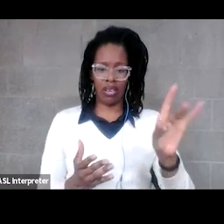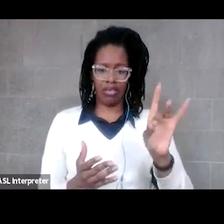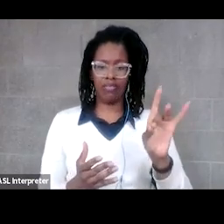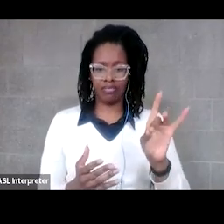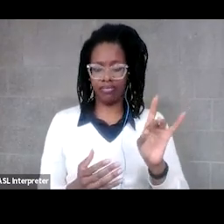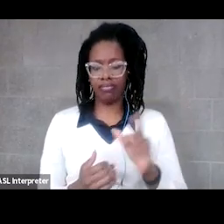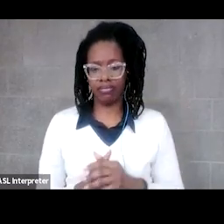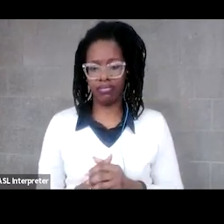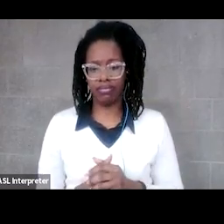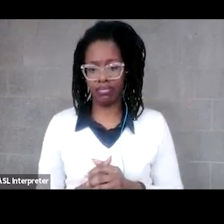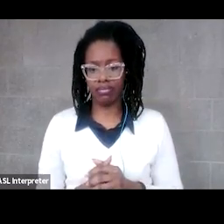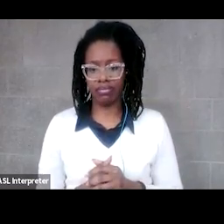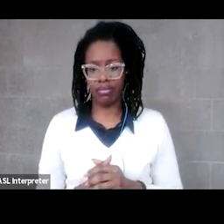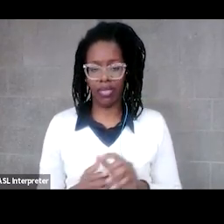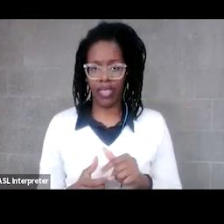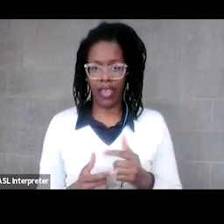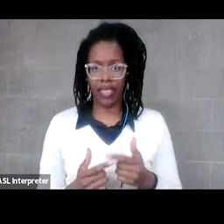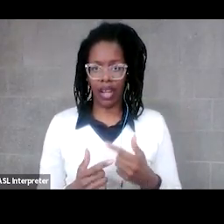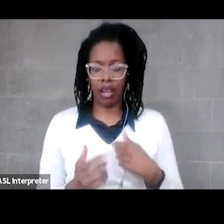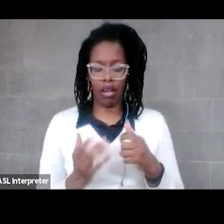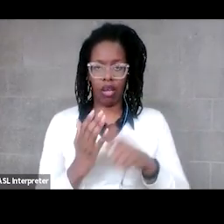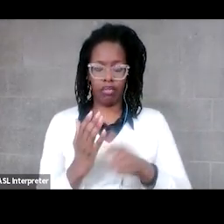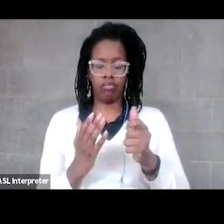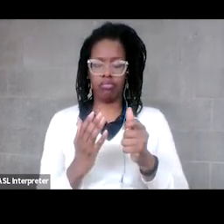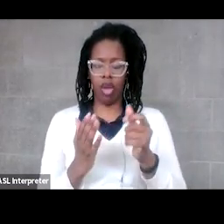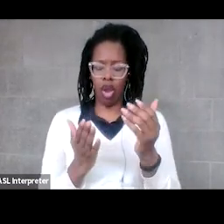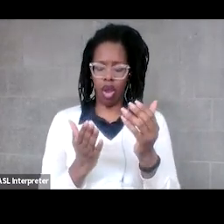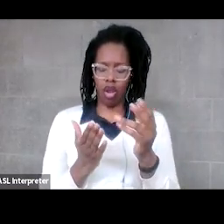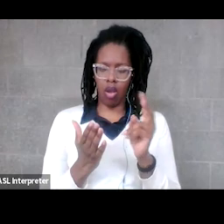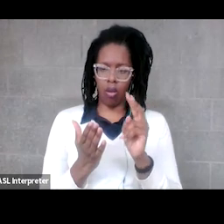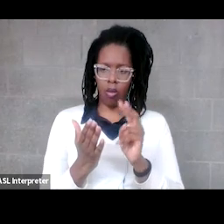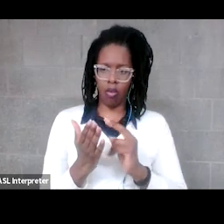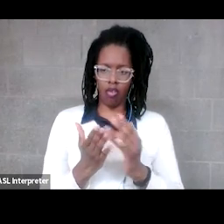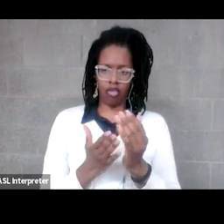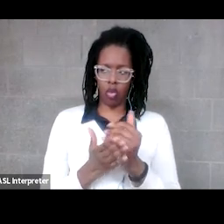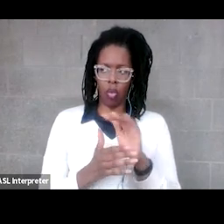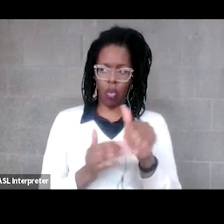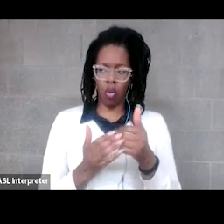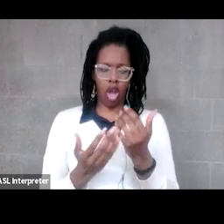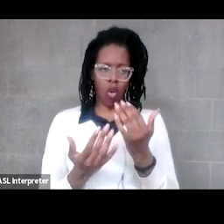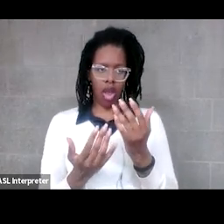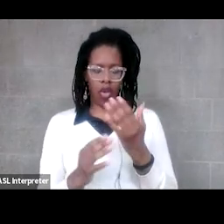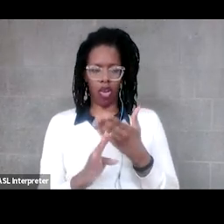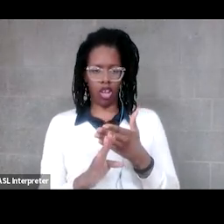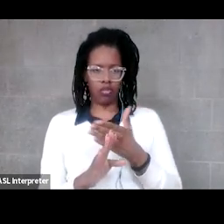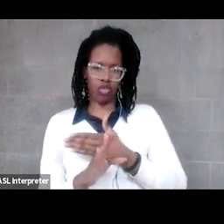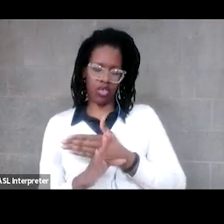Y de esa manera puedo comenzar automáticamente a revisar cualquier solicitud pendiente o reclamos anteriores en el registro del cliente.